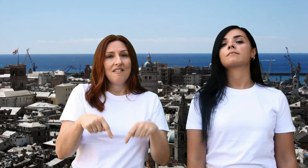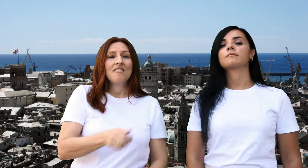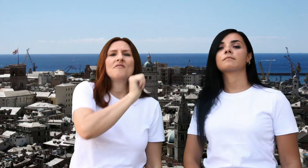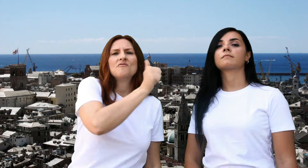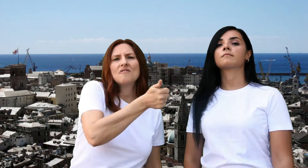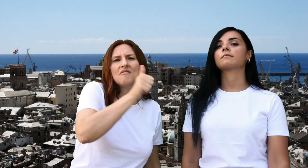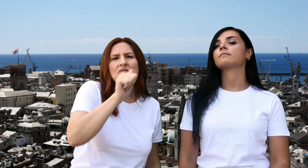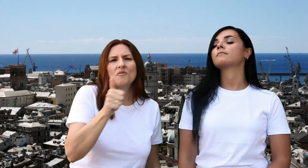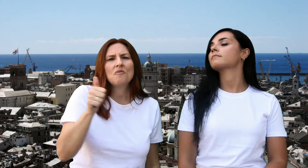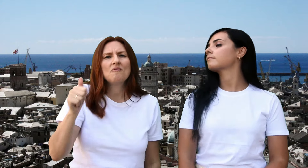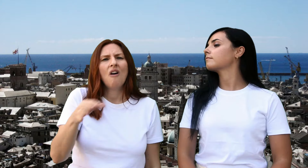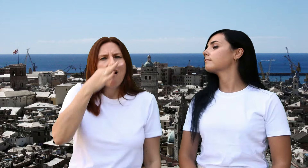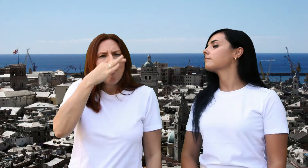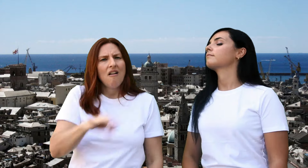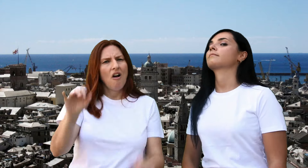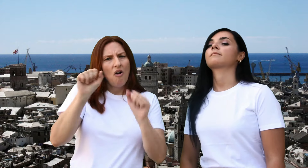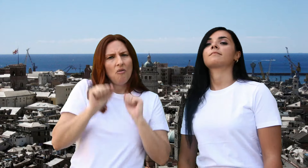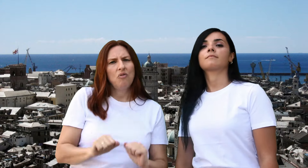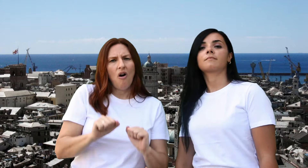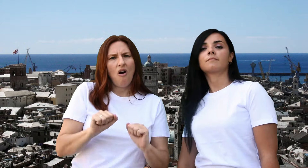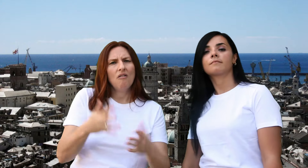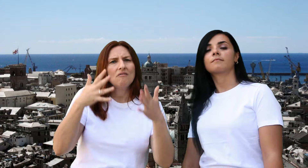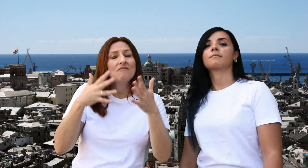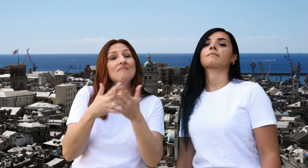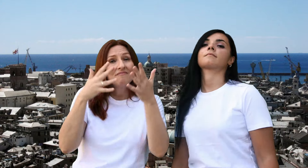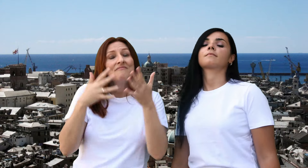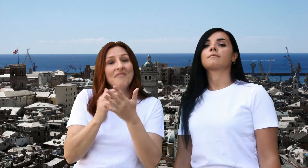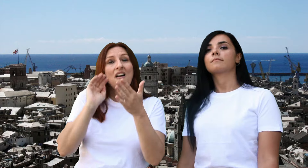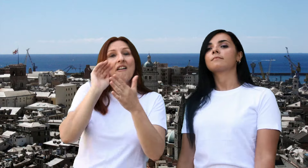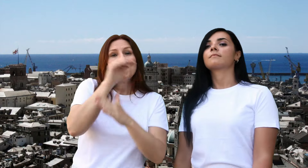Ognuno ha abilità e la possibilità di utilizzarle